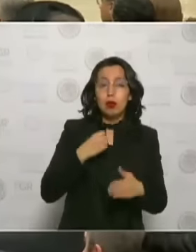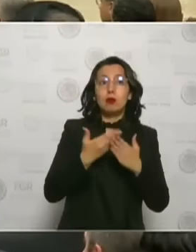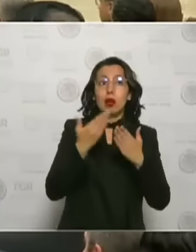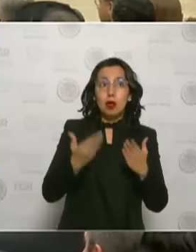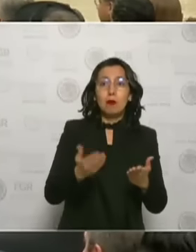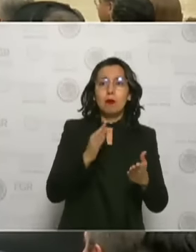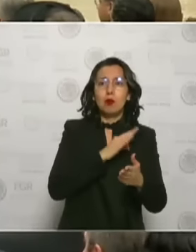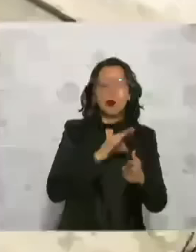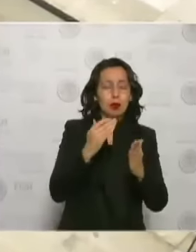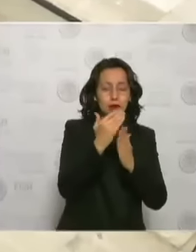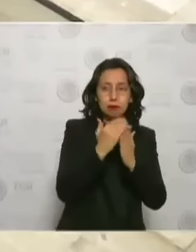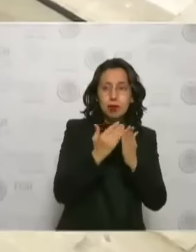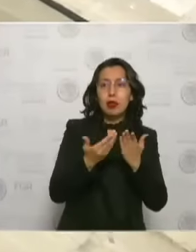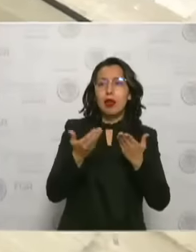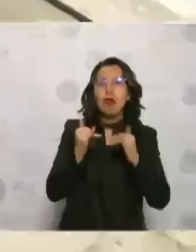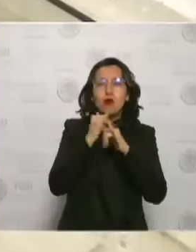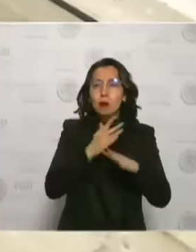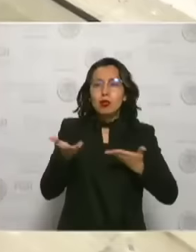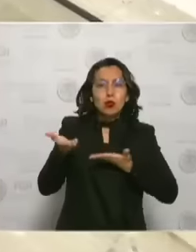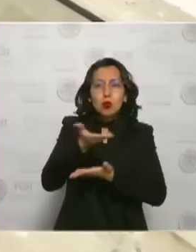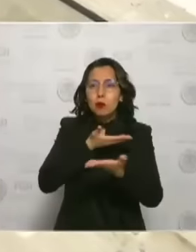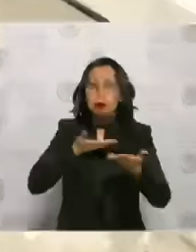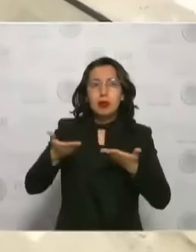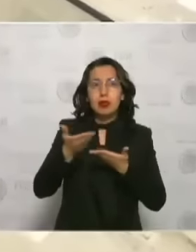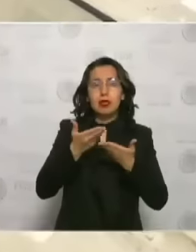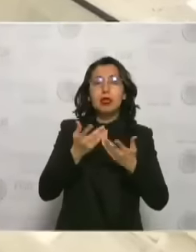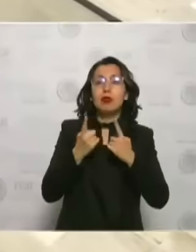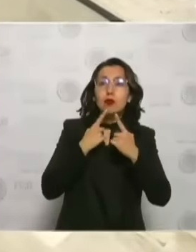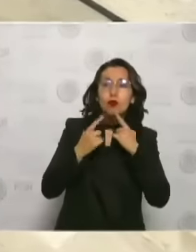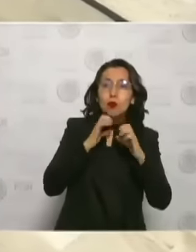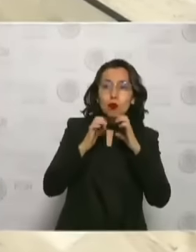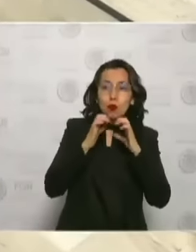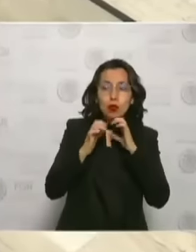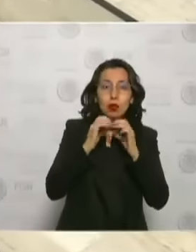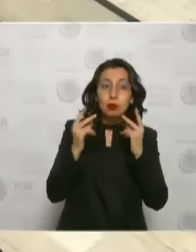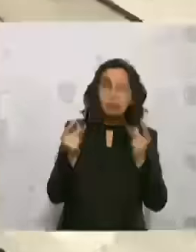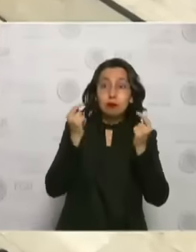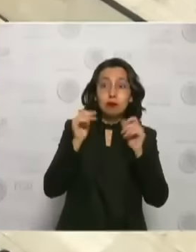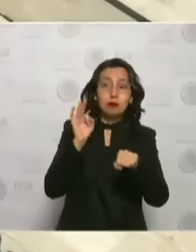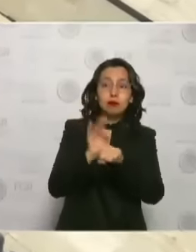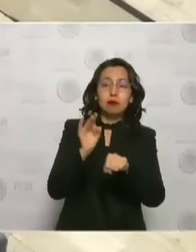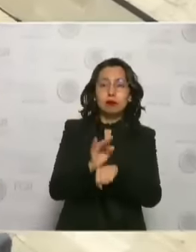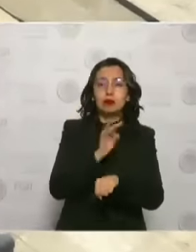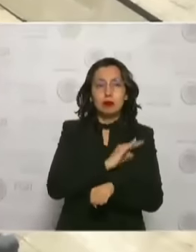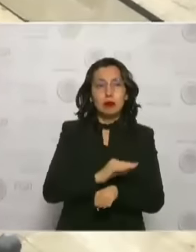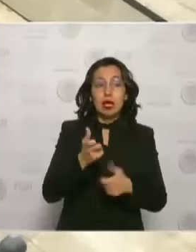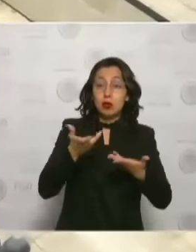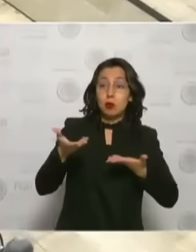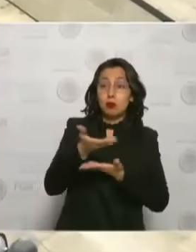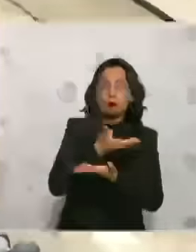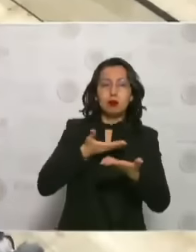de auxilio e intercambio de información ágiles, prontos y expeditos. Esta colaboración simétrica